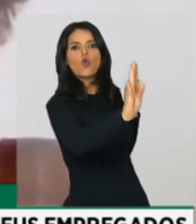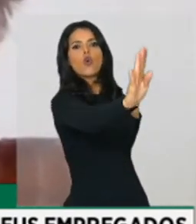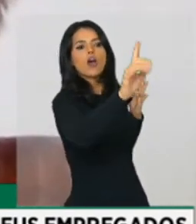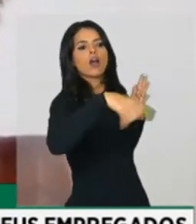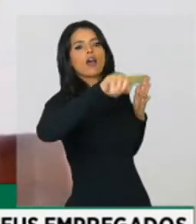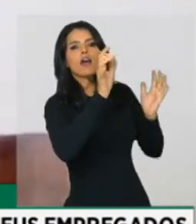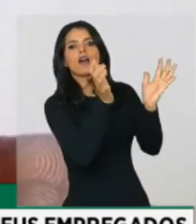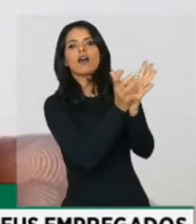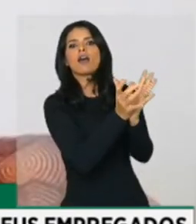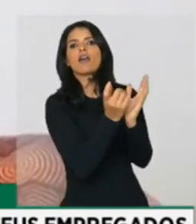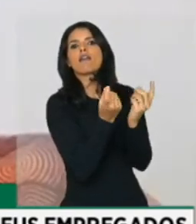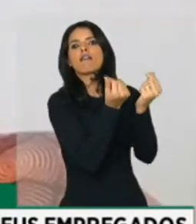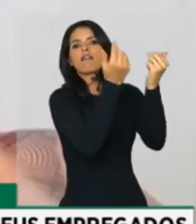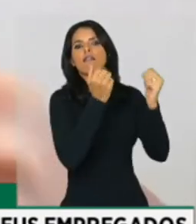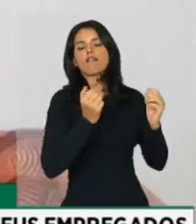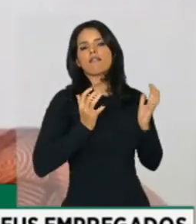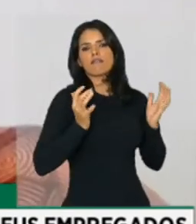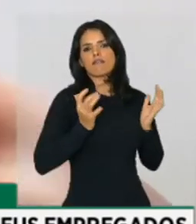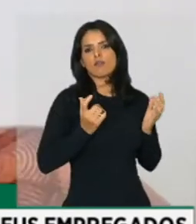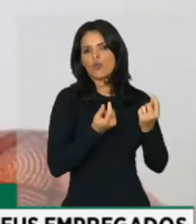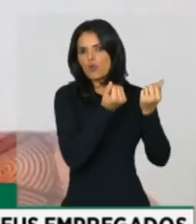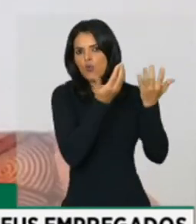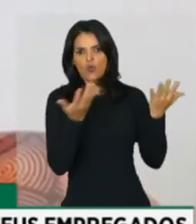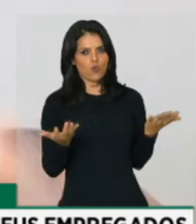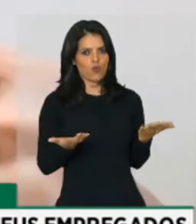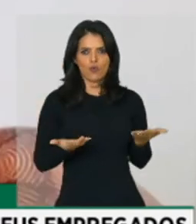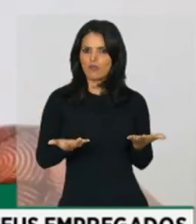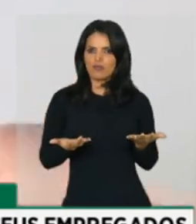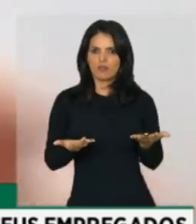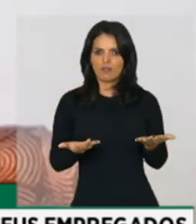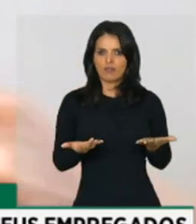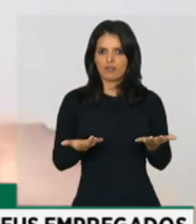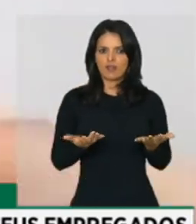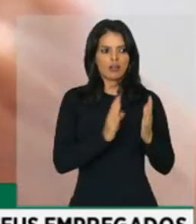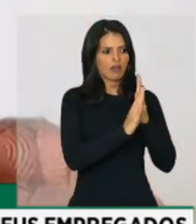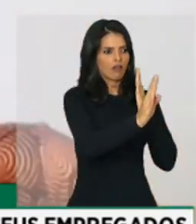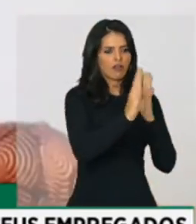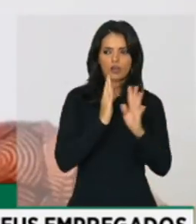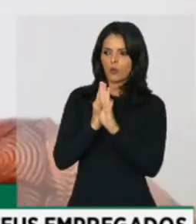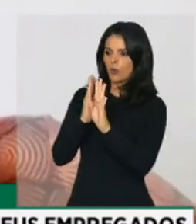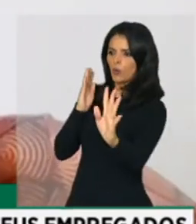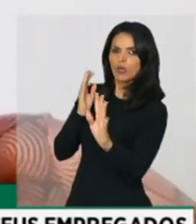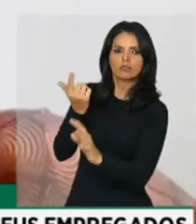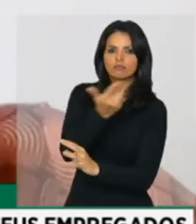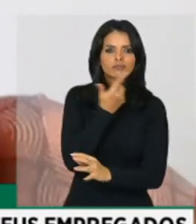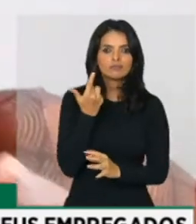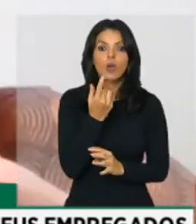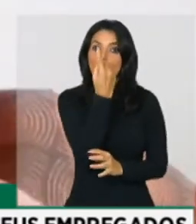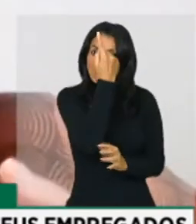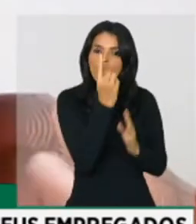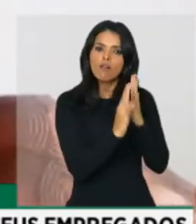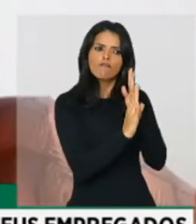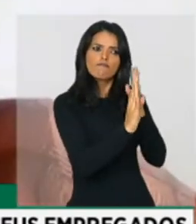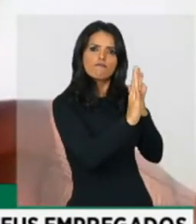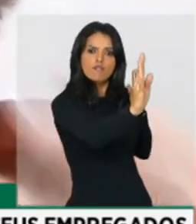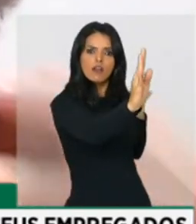ÚNICA FILA, MAS... OS PRIMEIROS DESSA FILA SERÃO AQUELES QUE VÃO PODER. [SOA A CAMPAINHA]. PAGAR E O POVO, COM AS SUAS PRIORIDADES, A